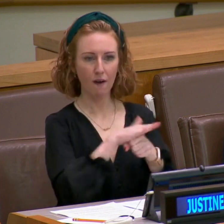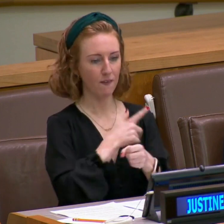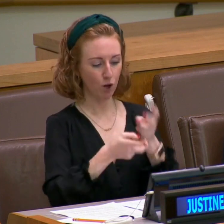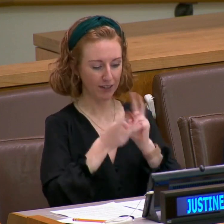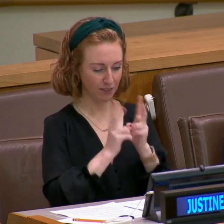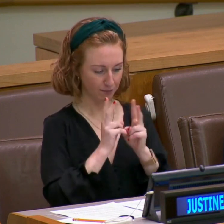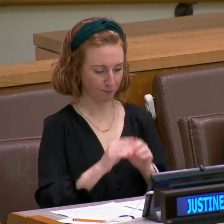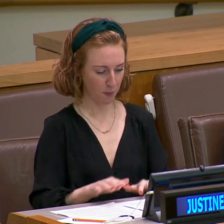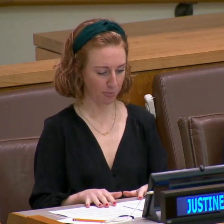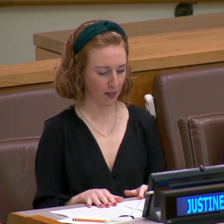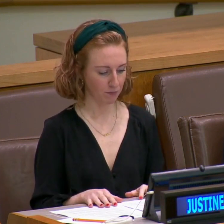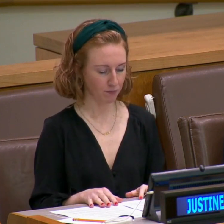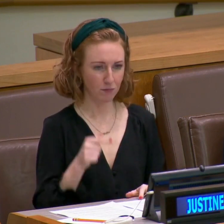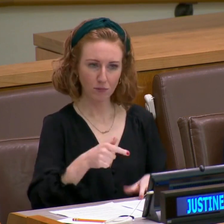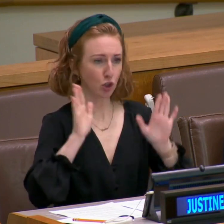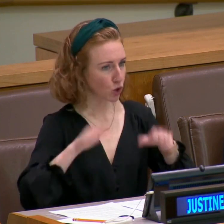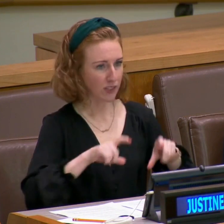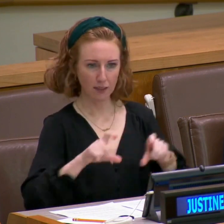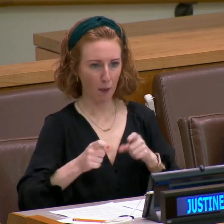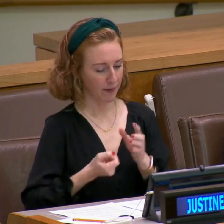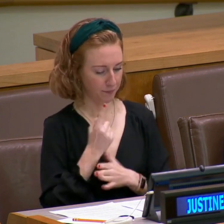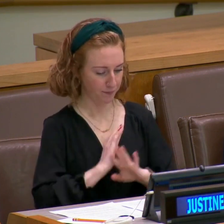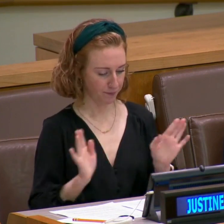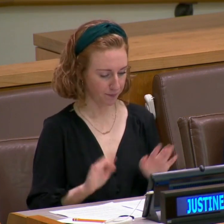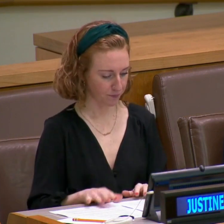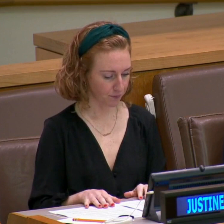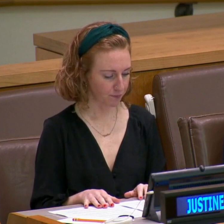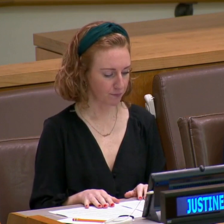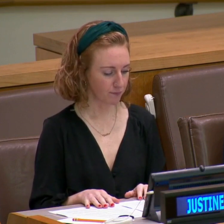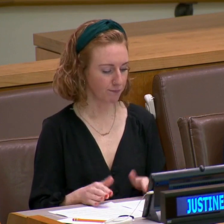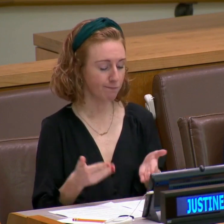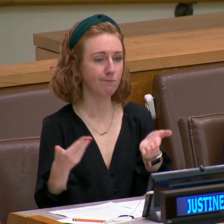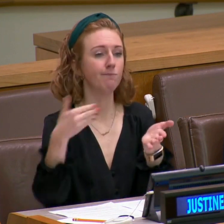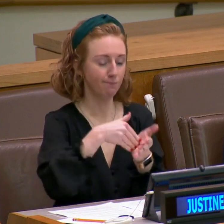para cubrir los gastos del servicio de interpretación. Esto no debería seguir pasando.